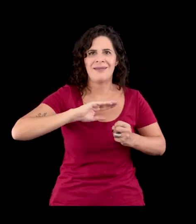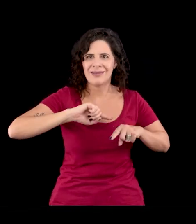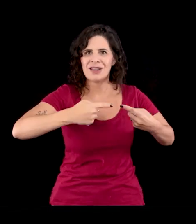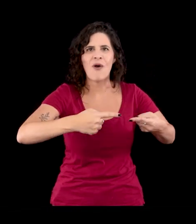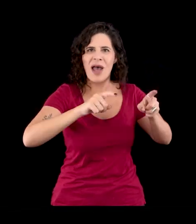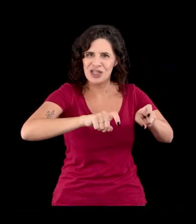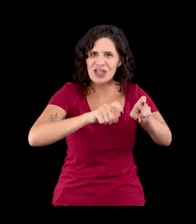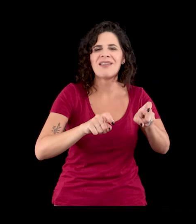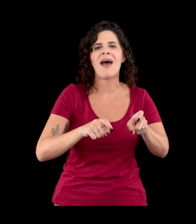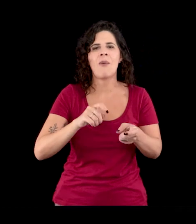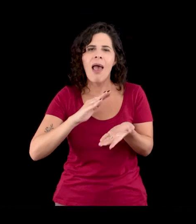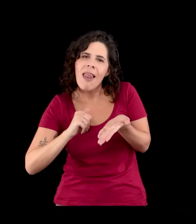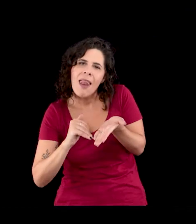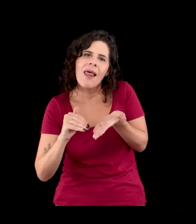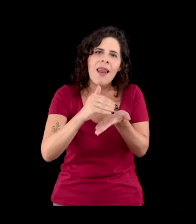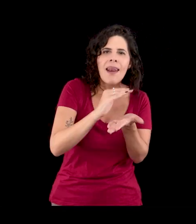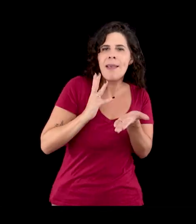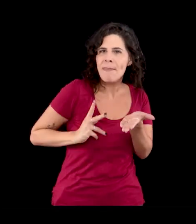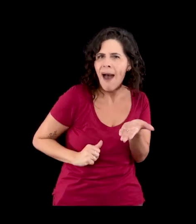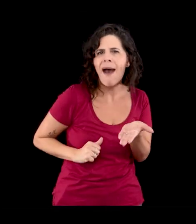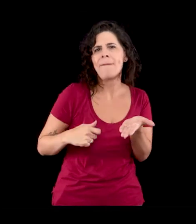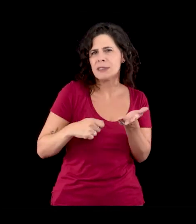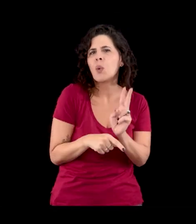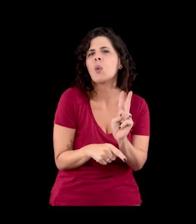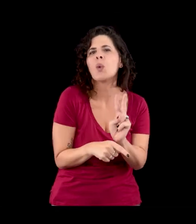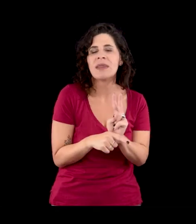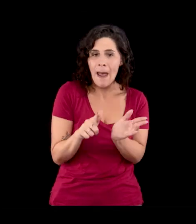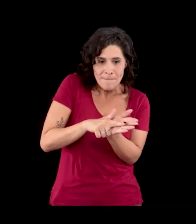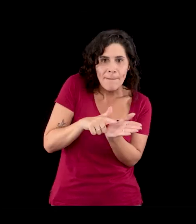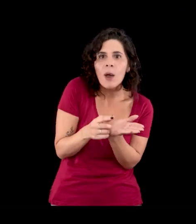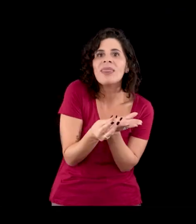pois documento é diferente, era papel, são coisas muito delicadas.